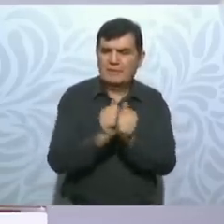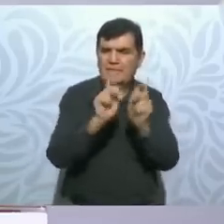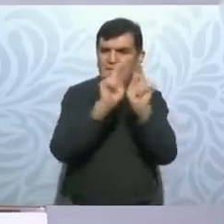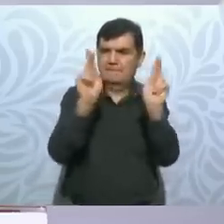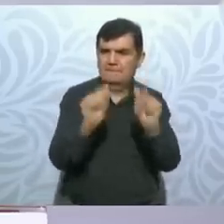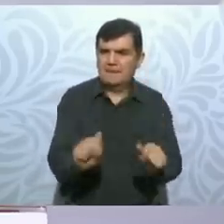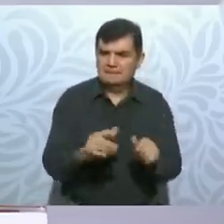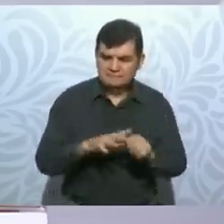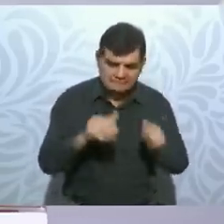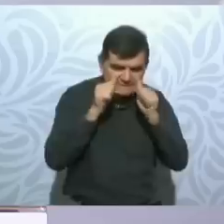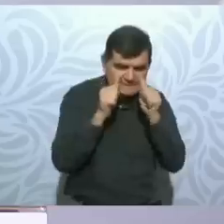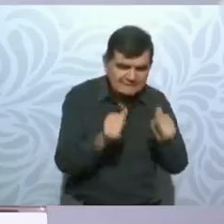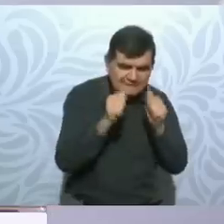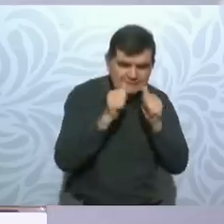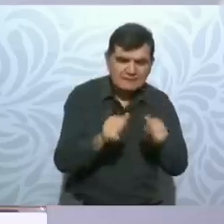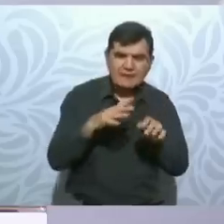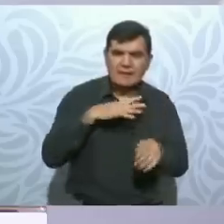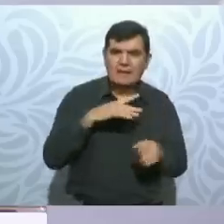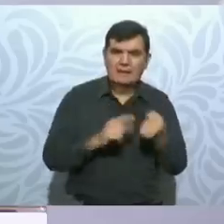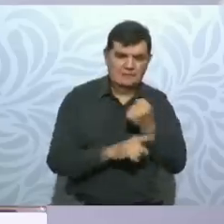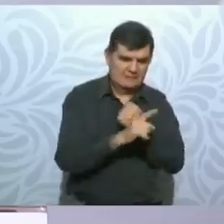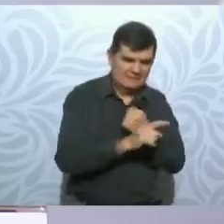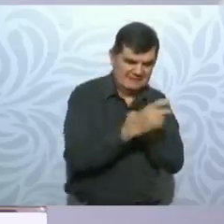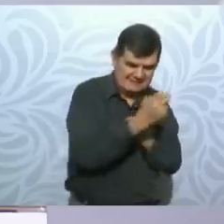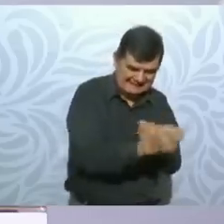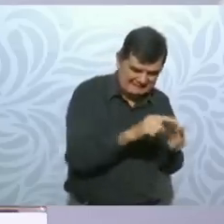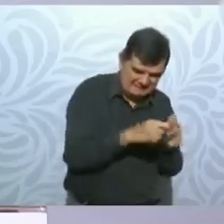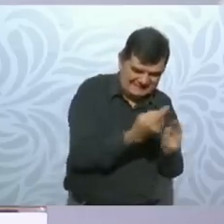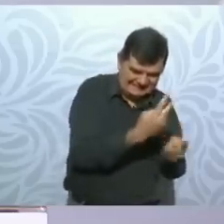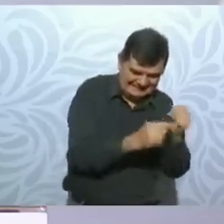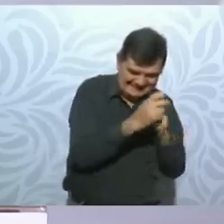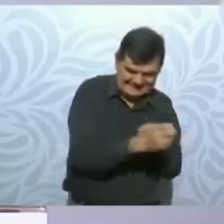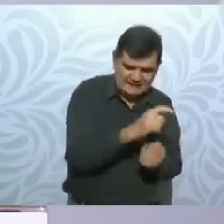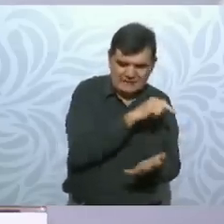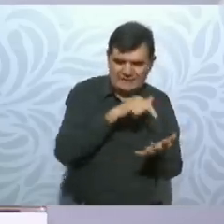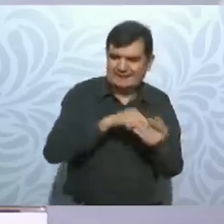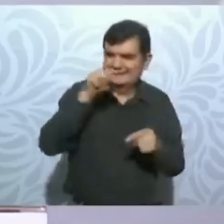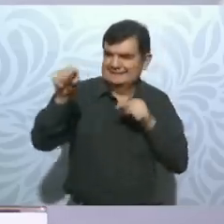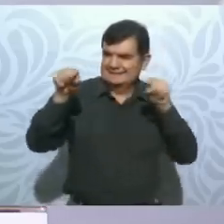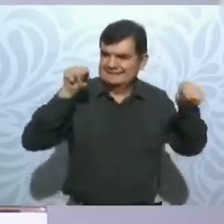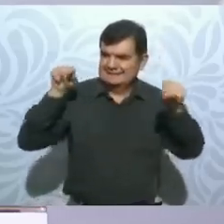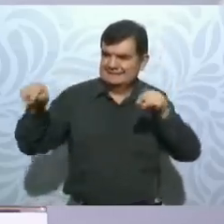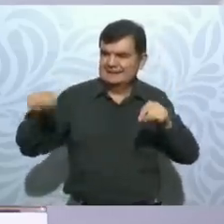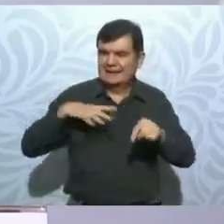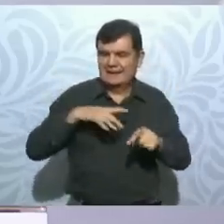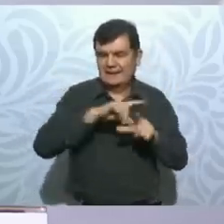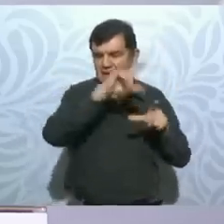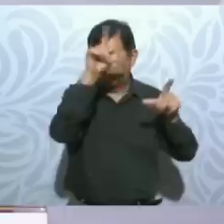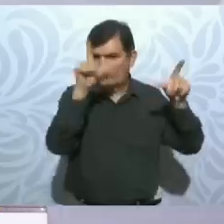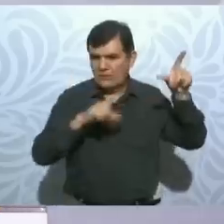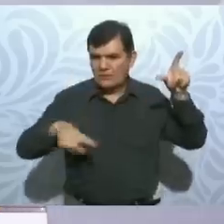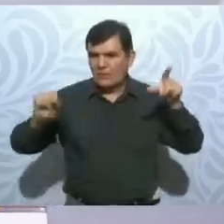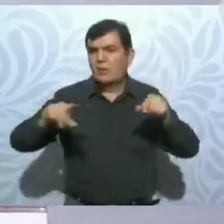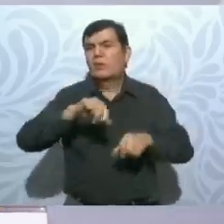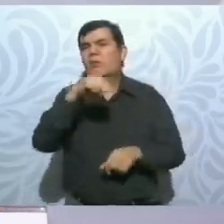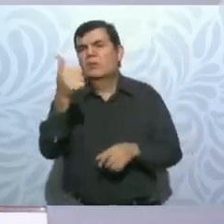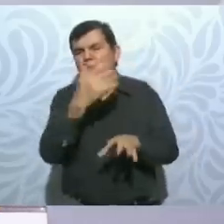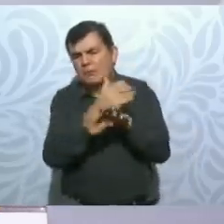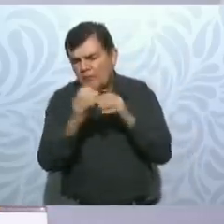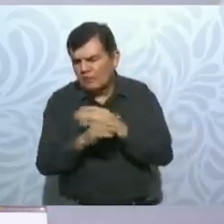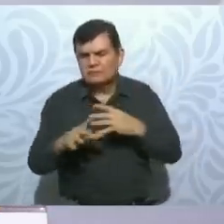atención a las causas en los distintos territorios del país y a partir de otras acciones aquí con el